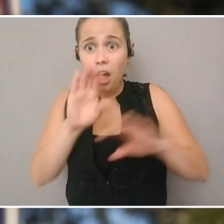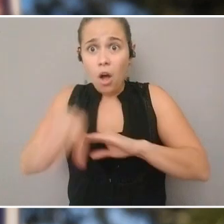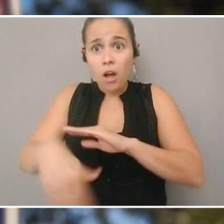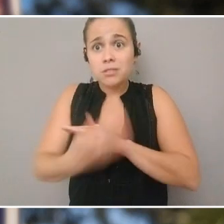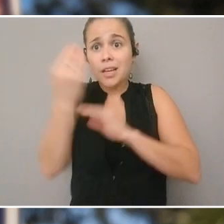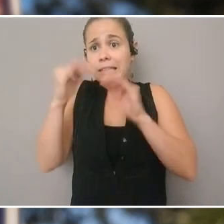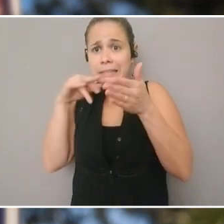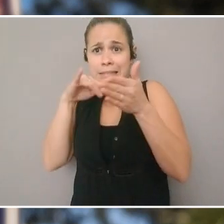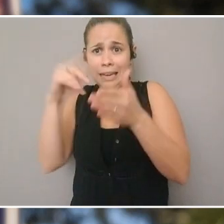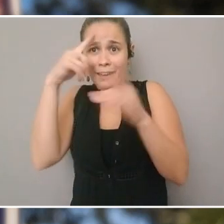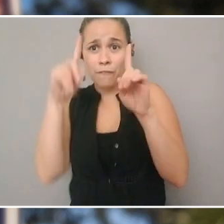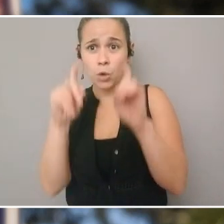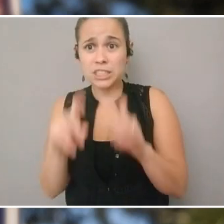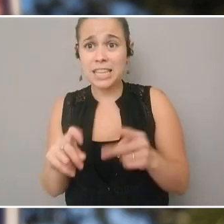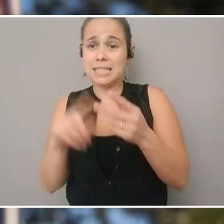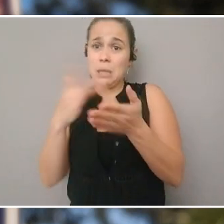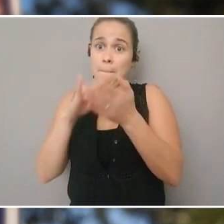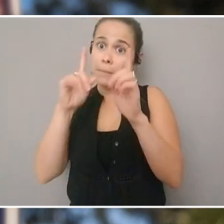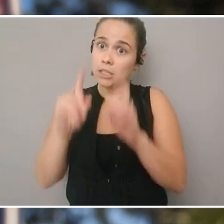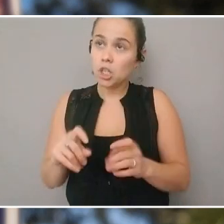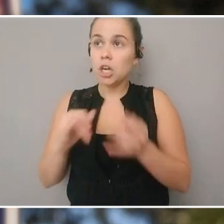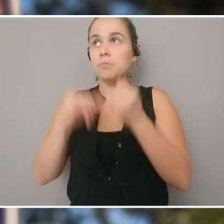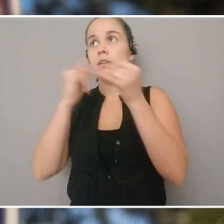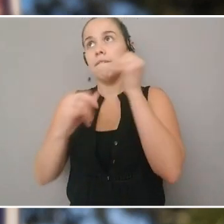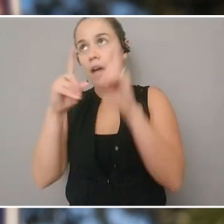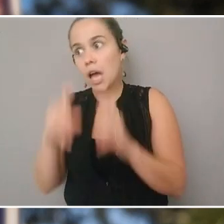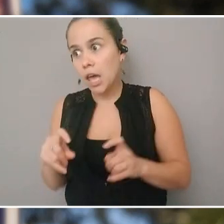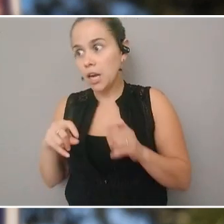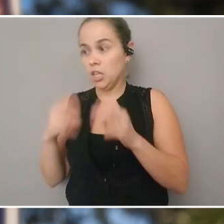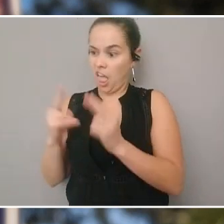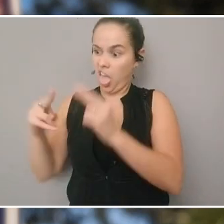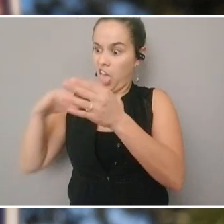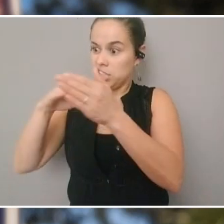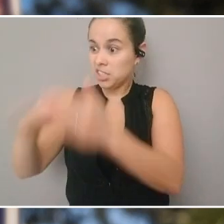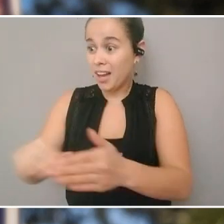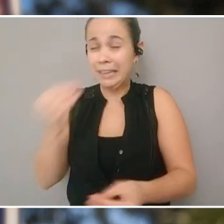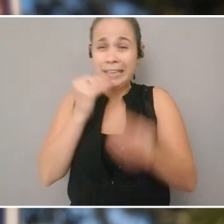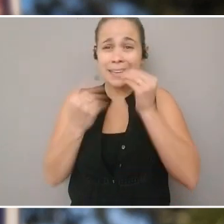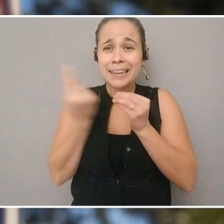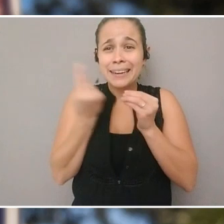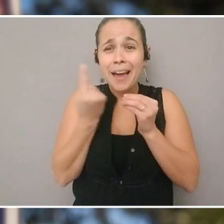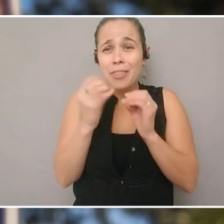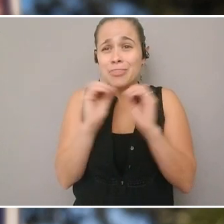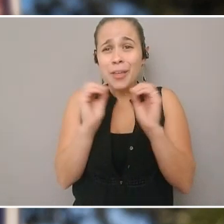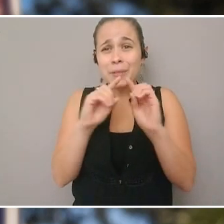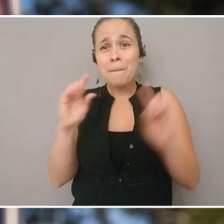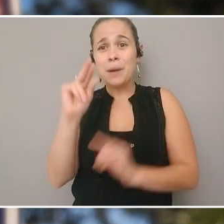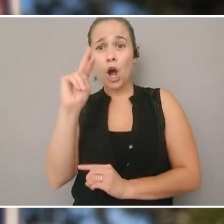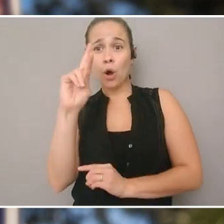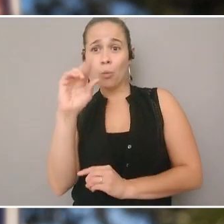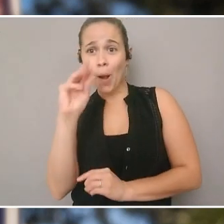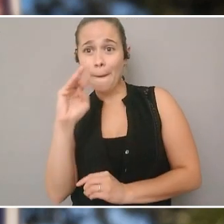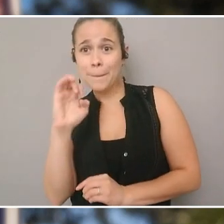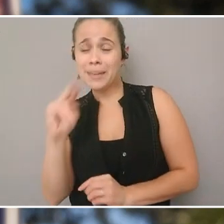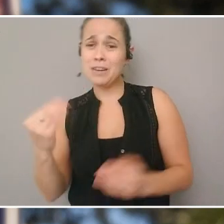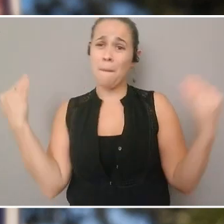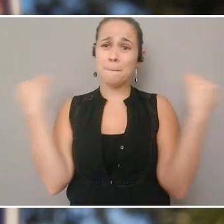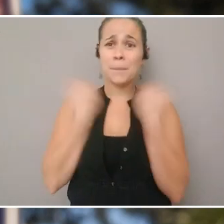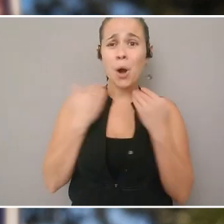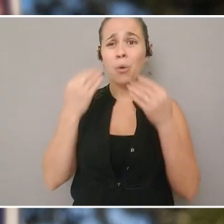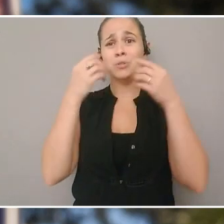exámenes parciales, finales, sesiones de entrenamiento, en una